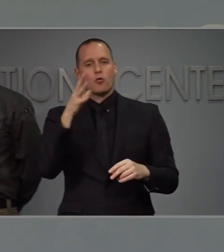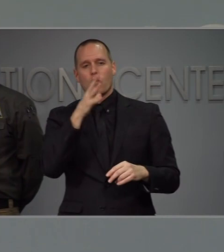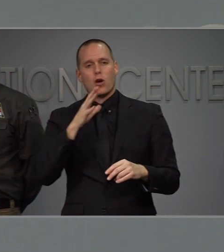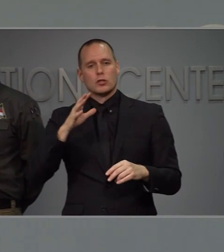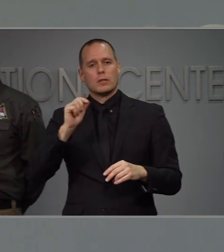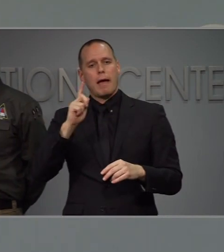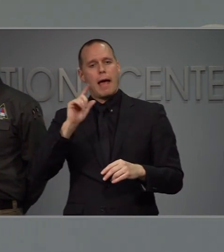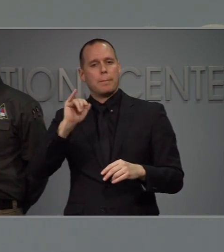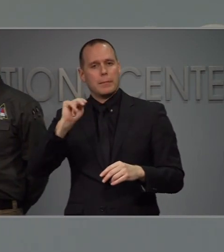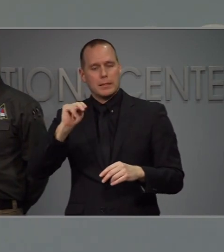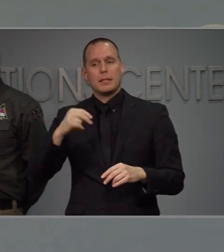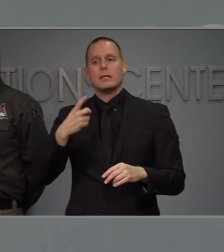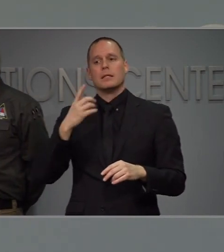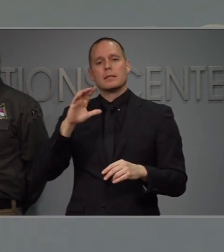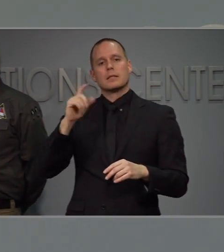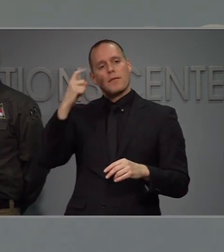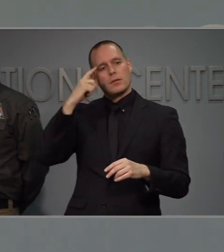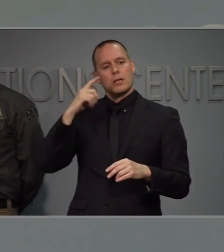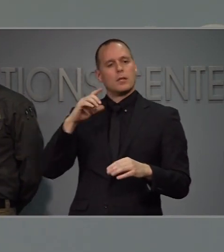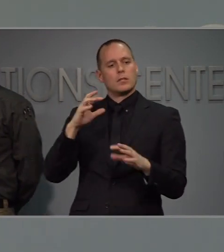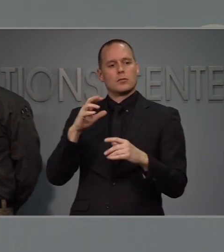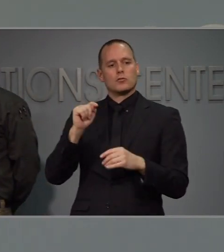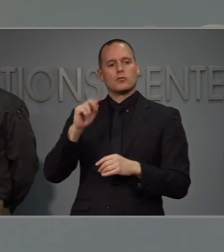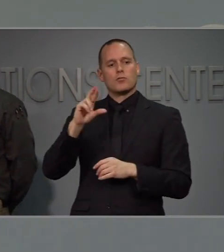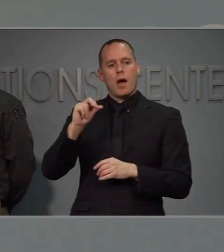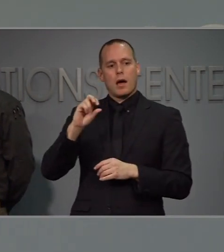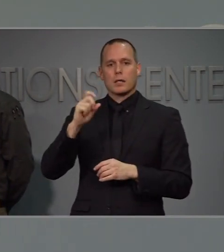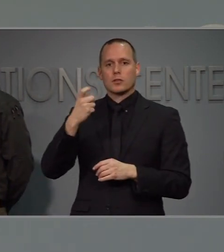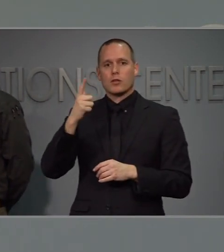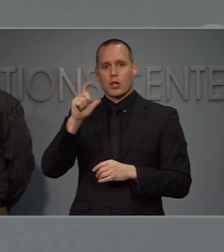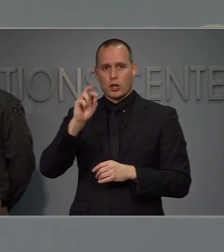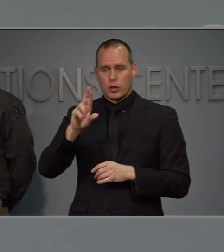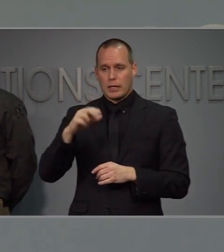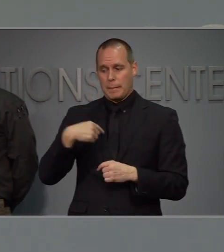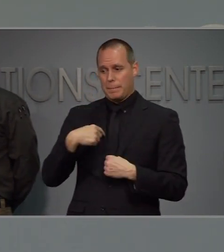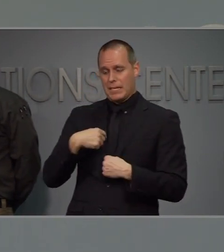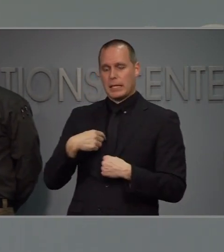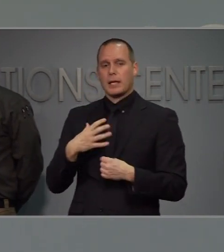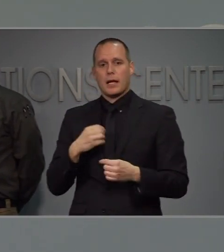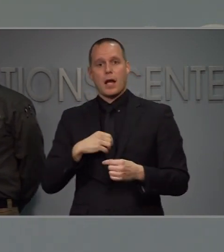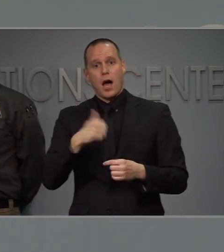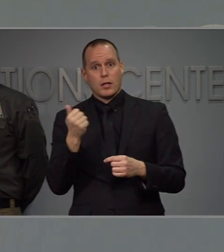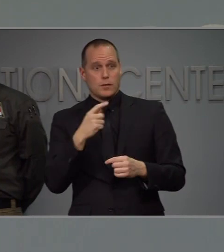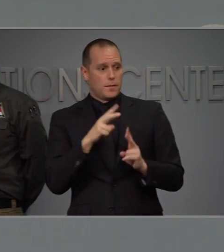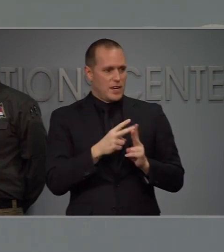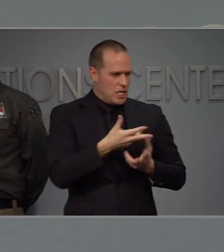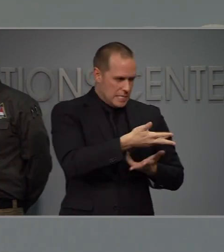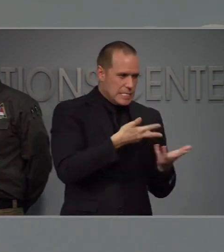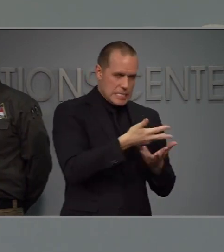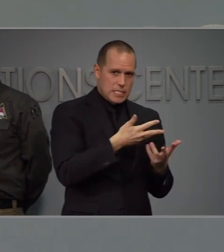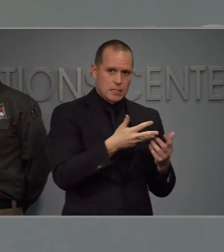te alimentes seis, algo muy importante para el de Pere Departamento de Agricultura, el comisionado Trump slower y yo